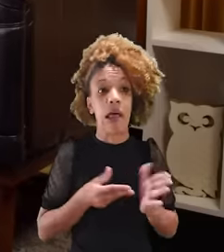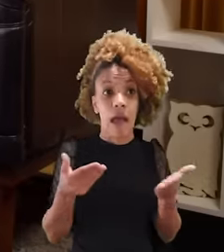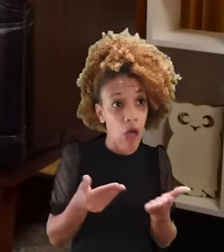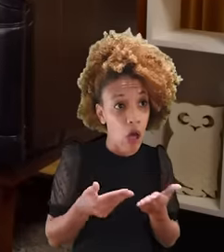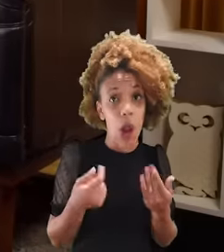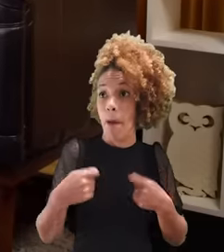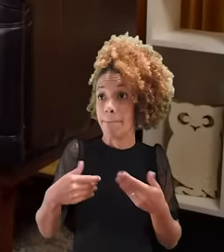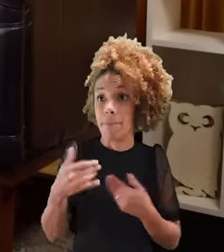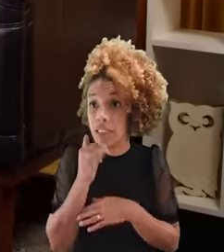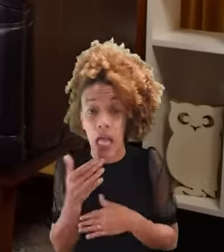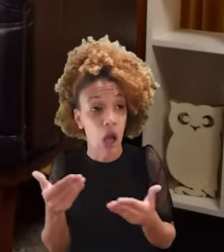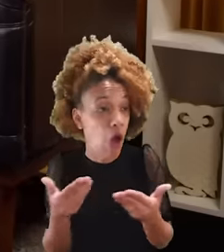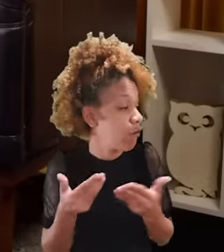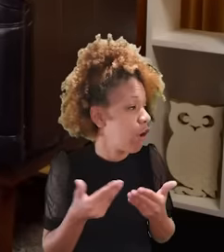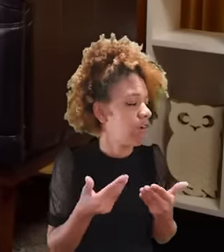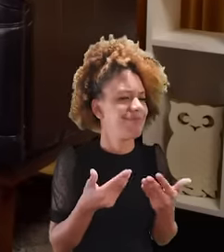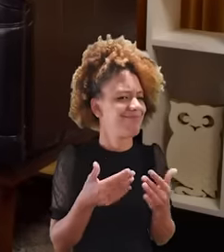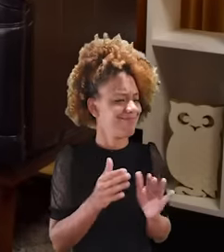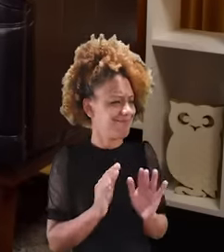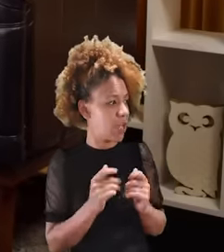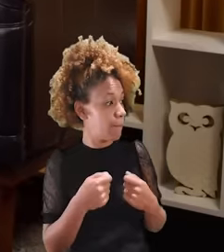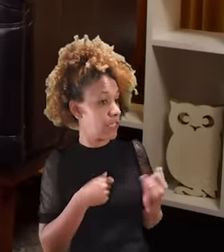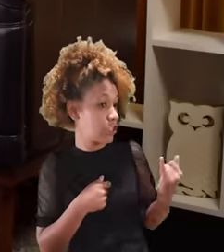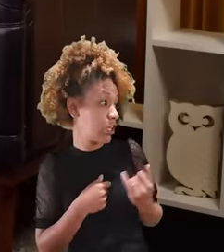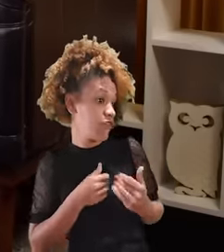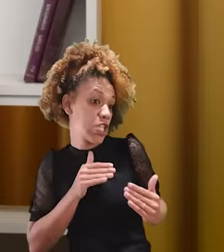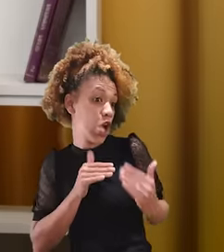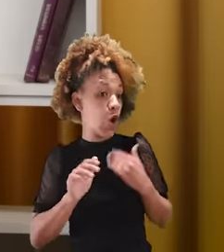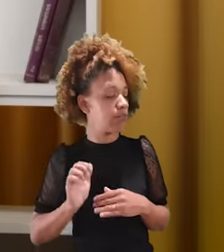eu preciso de uma Deca Eu preciso da declaração você falando que você é contra gay em 2 minutos